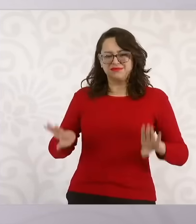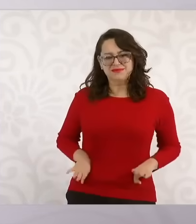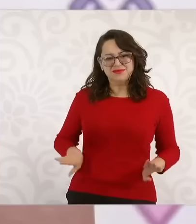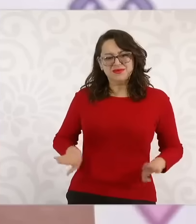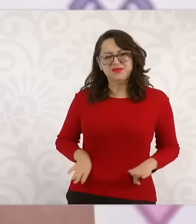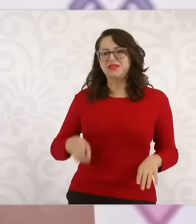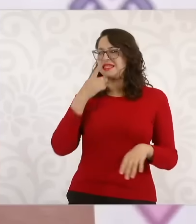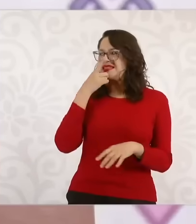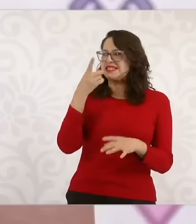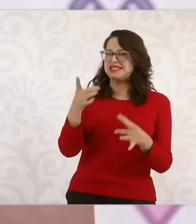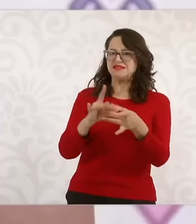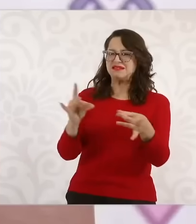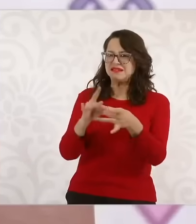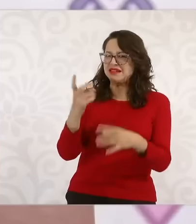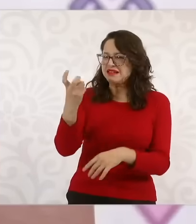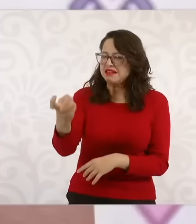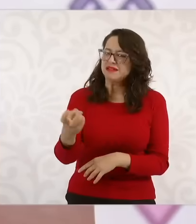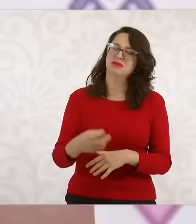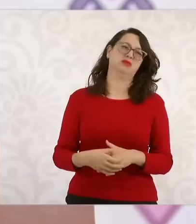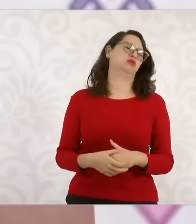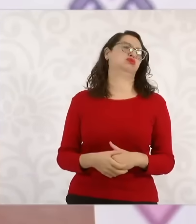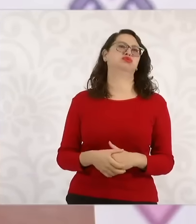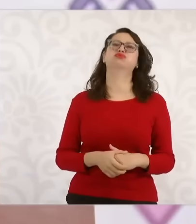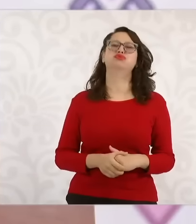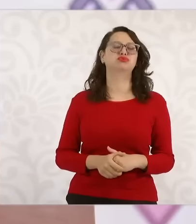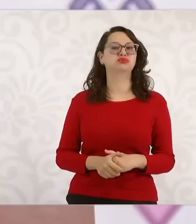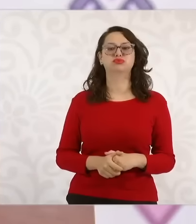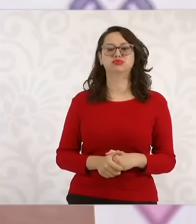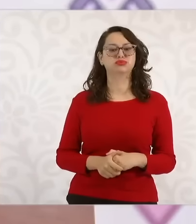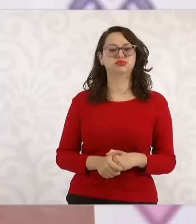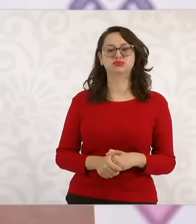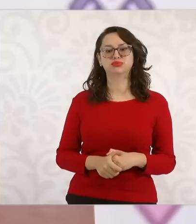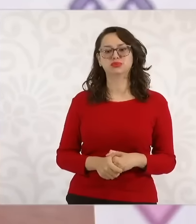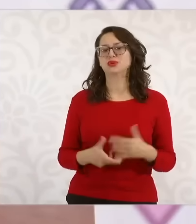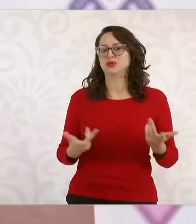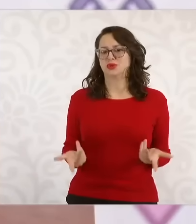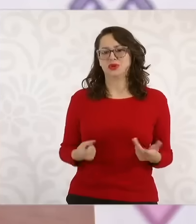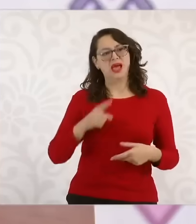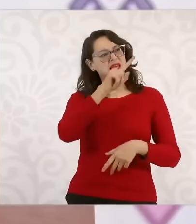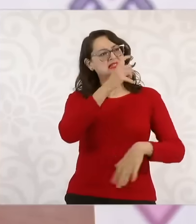que le expliquen al pueblo de México que están de acuerdo con que Estados Unidos intervenga